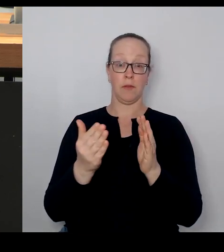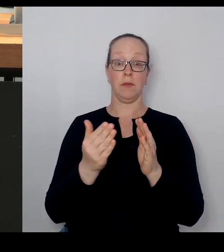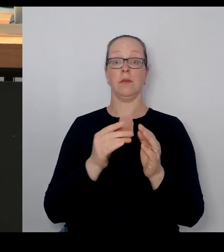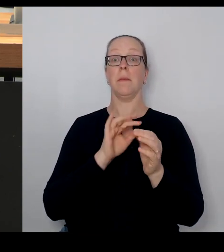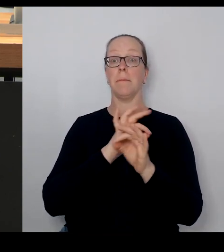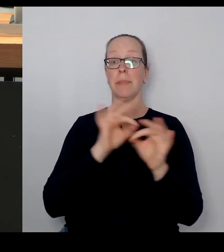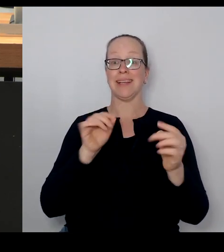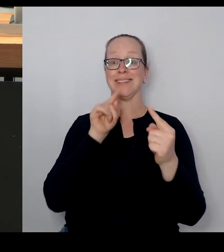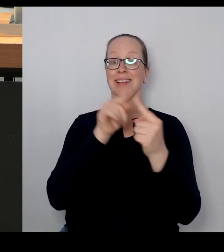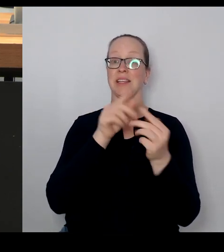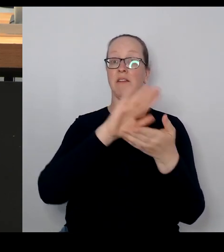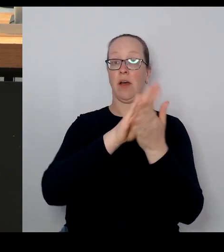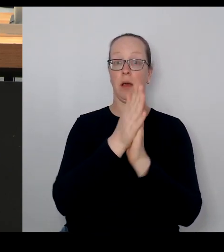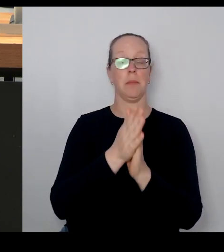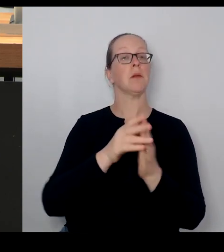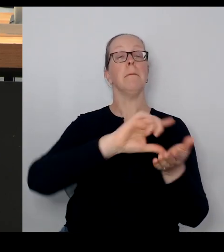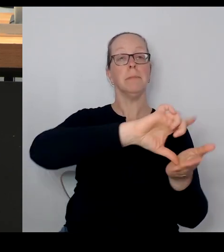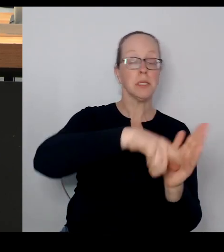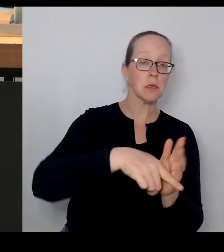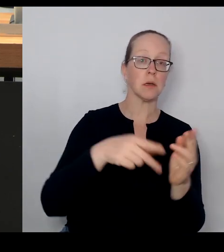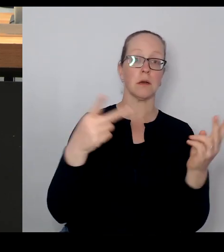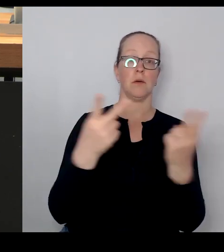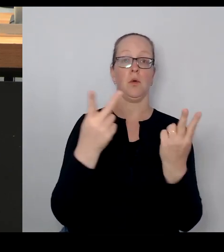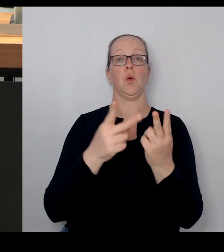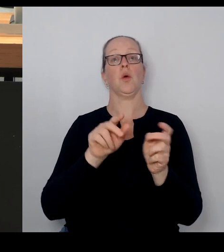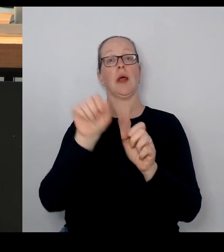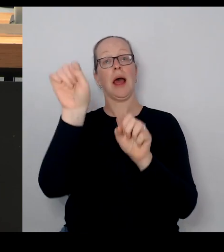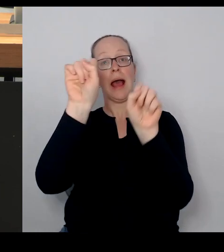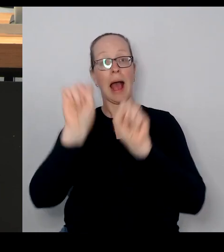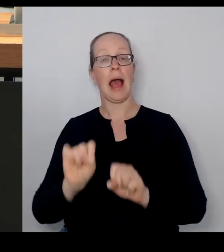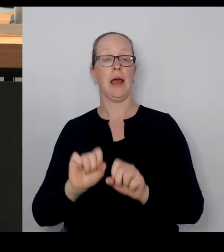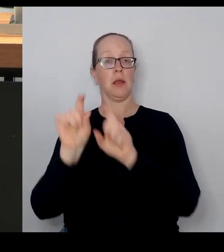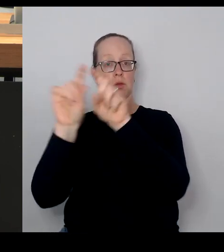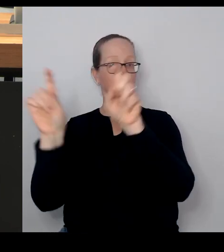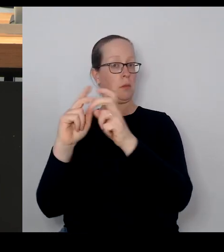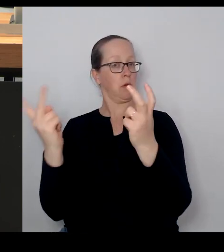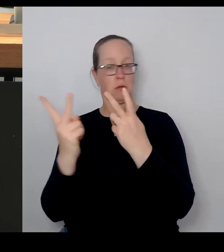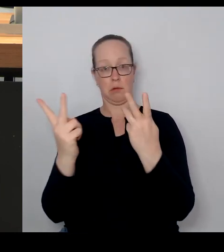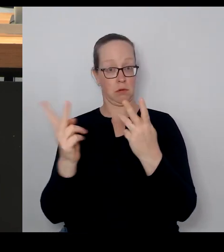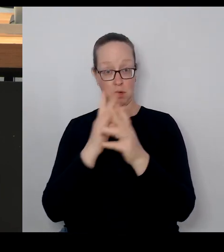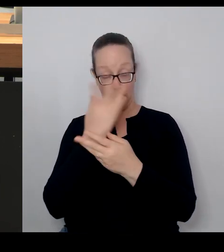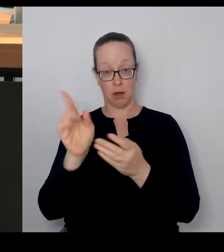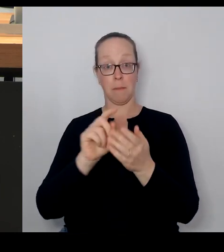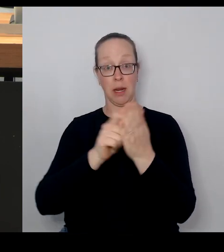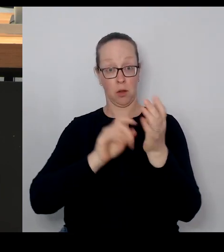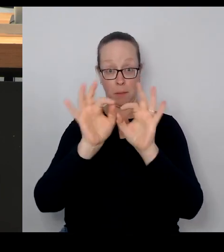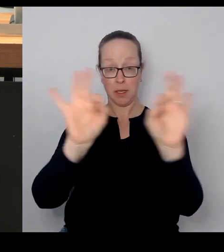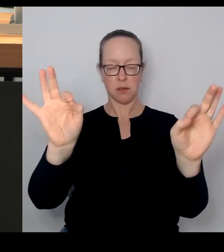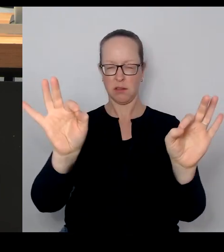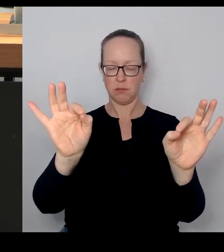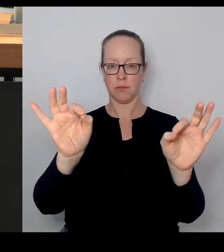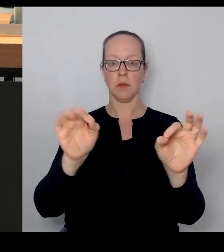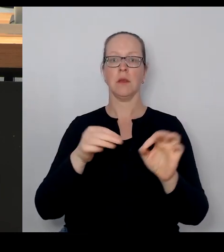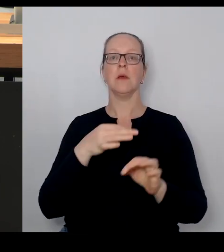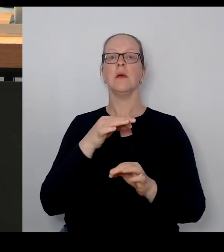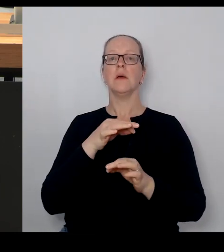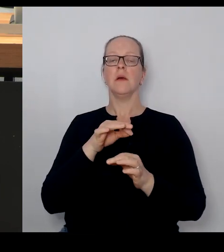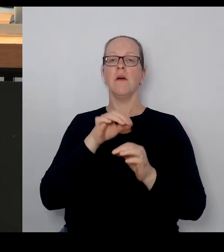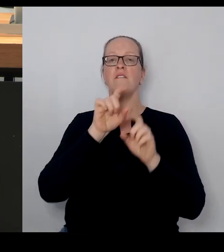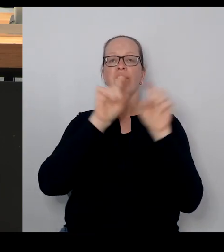Denn es ist viel zu aufwendig, private Firmen zu kontrollieren und die Reklamationen dann durchzusetzen. Zumindest in Schulen.